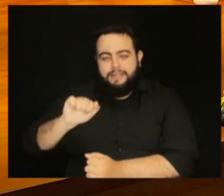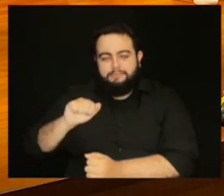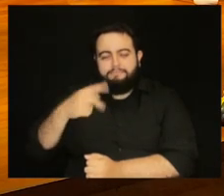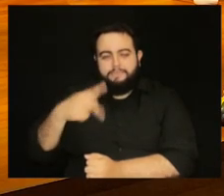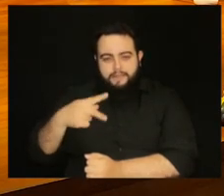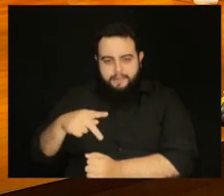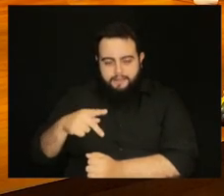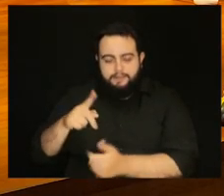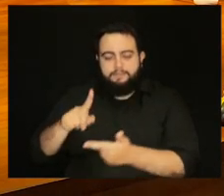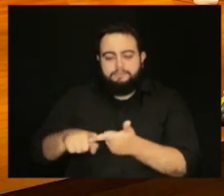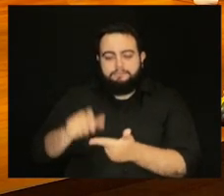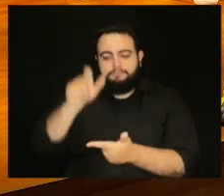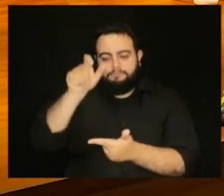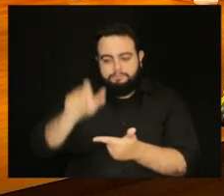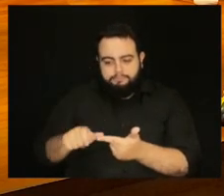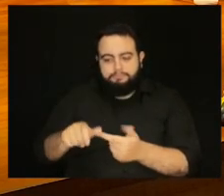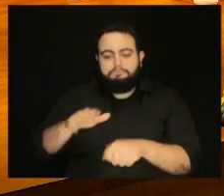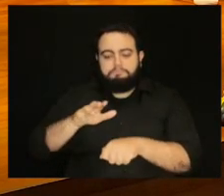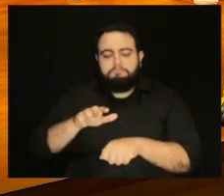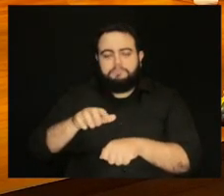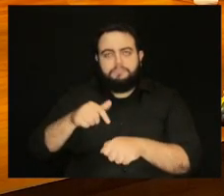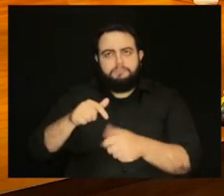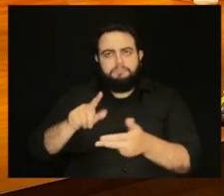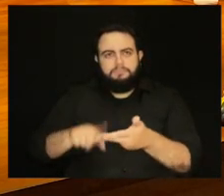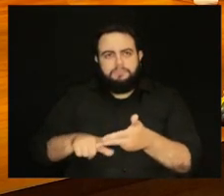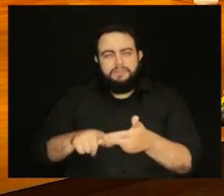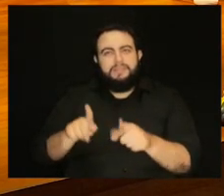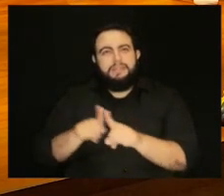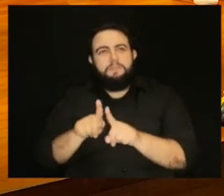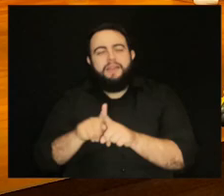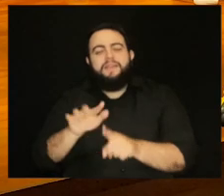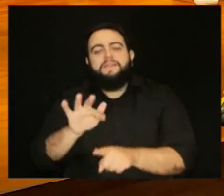vem ele e não me lembro mais quem, eu acho que um flautista e tal e os outros músicos eles pegam